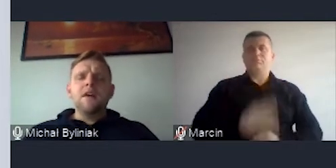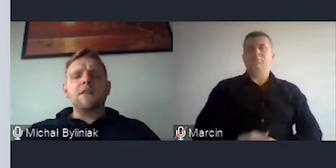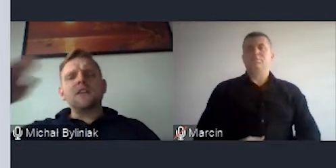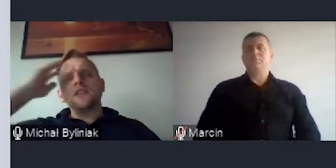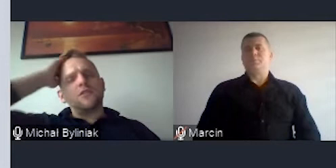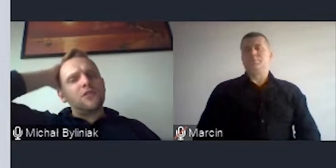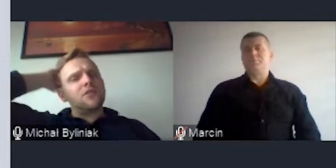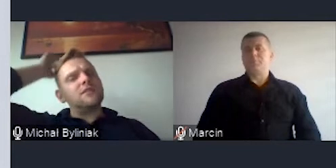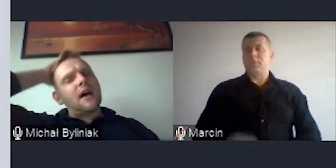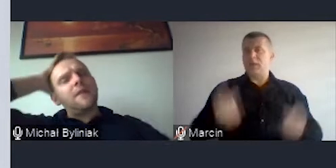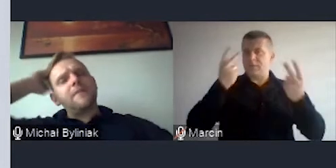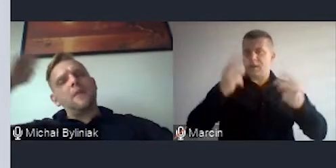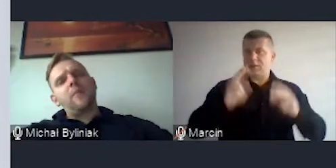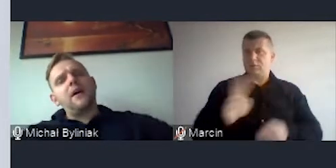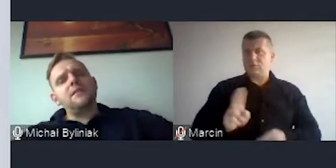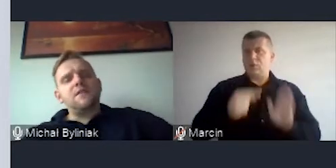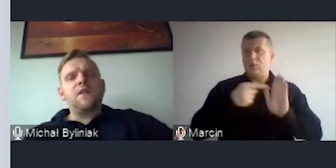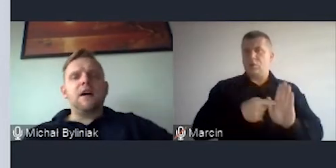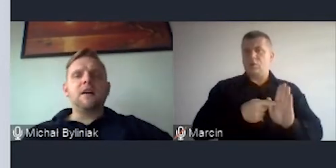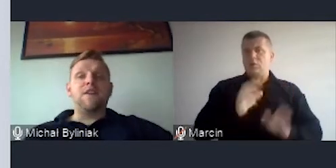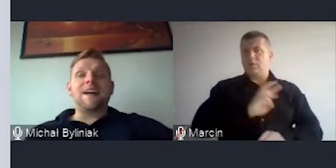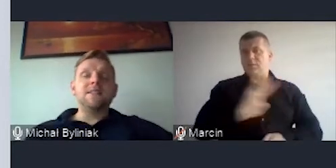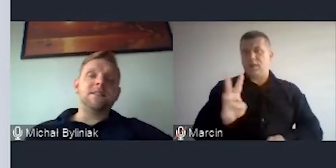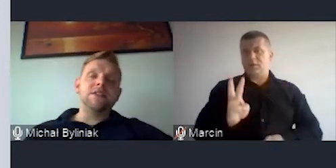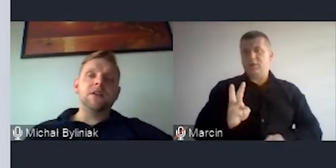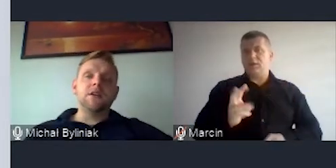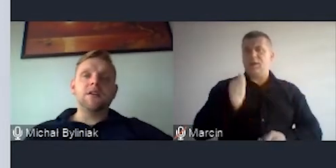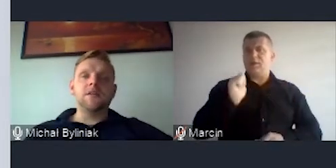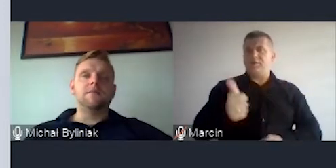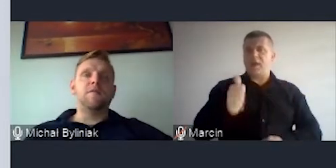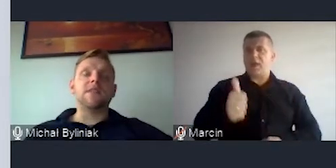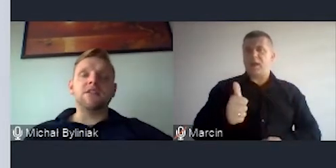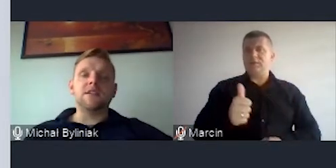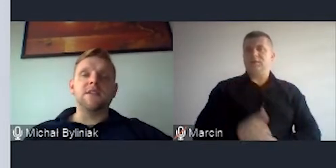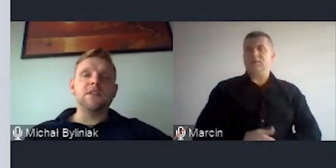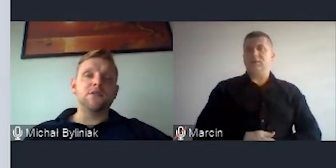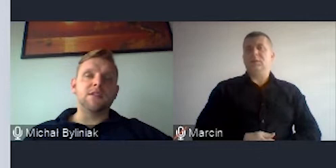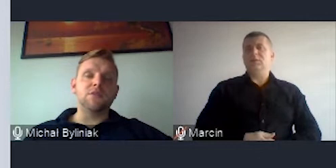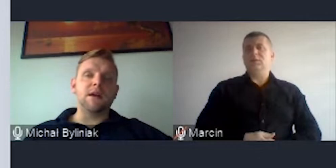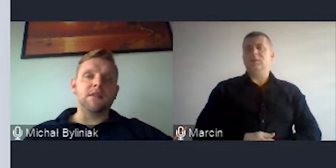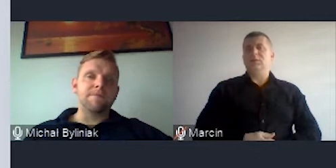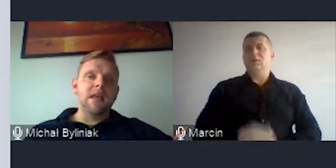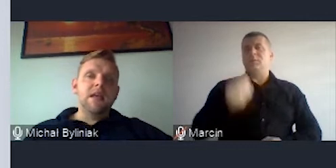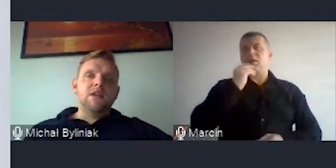Ważna rzecz dotycząca Pastwa gwarancji w postaci tak zwanych kwot zatrzymanych.